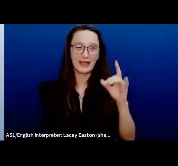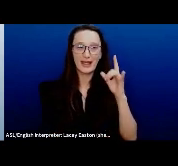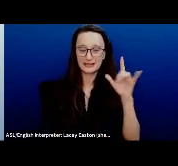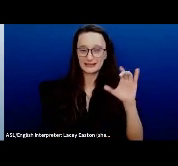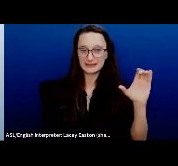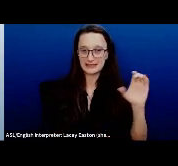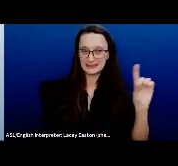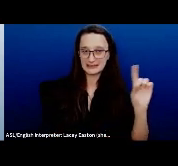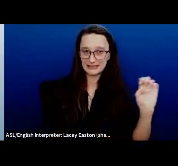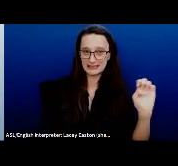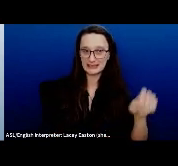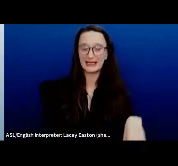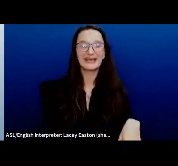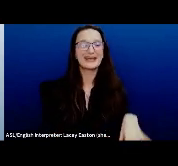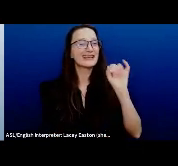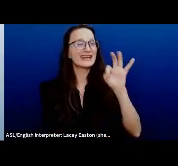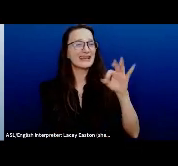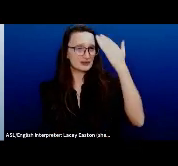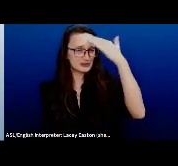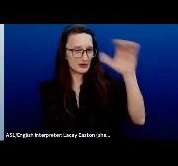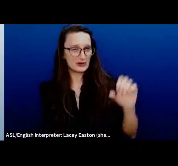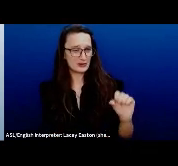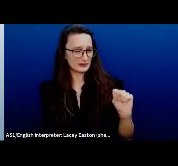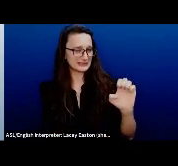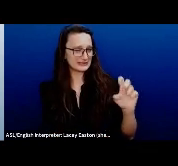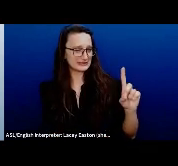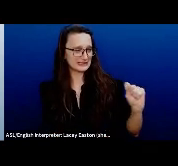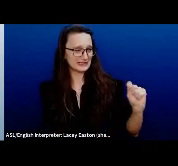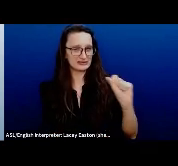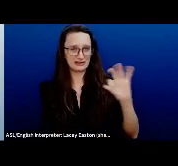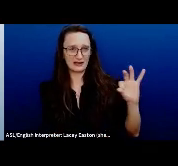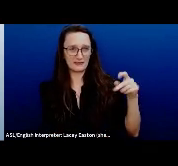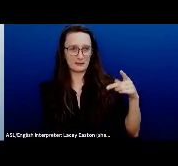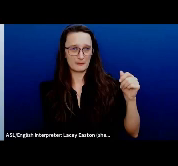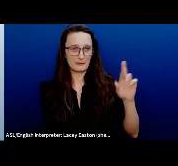Seeds of Partnership, queremos asegurarnos de que sepan quiénes somos y lo qué hacemos. Somos